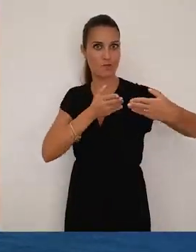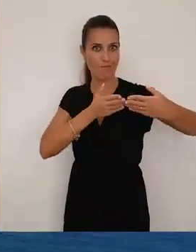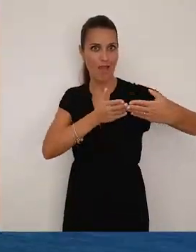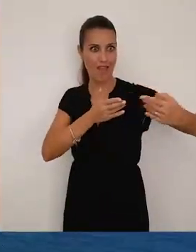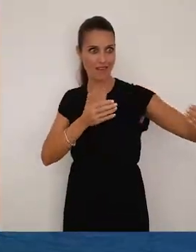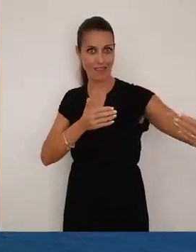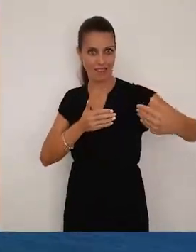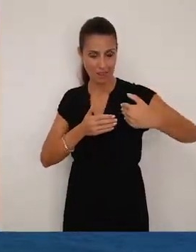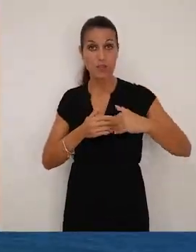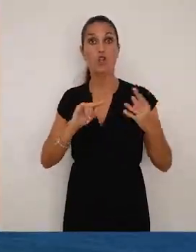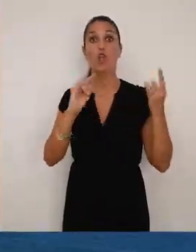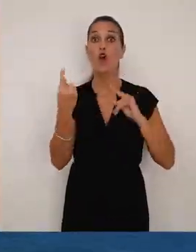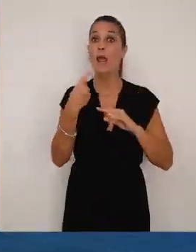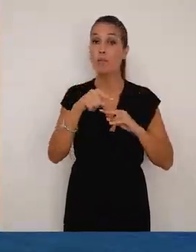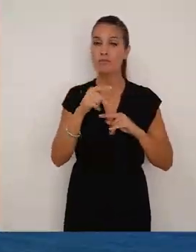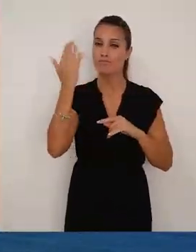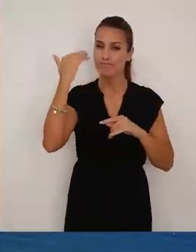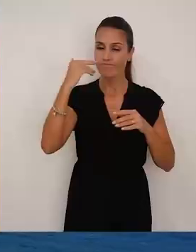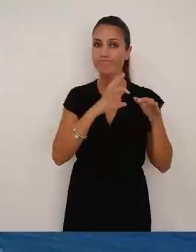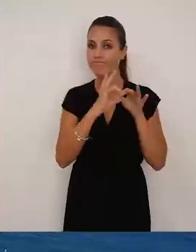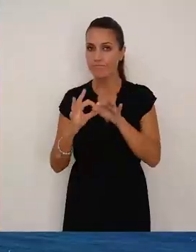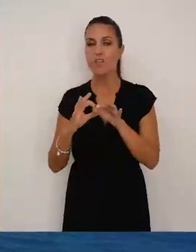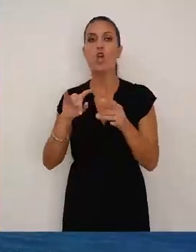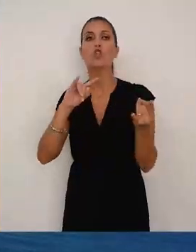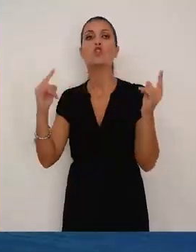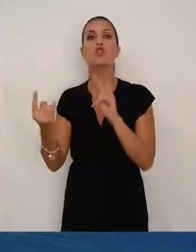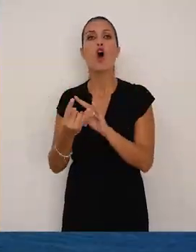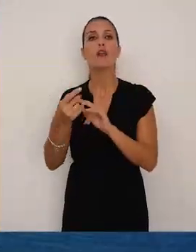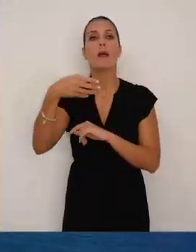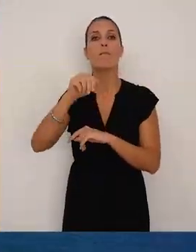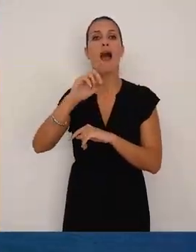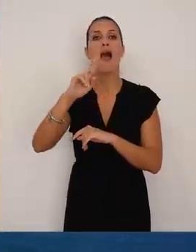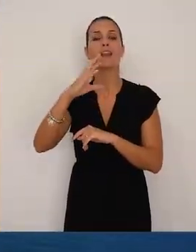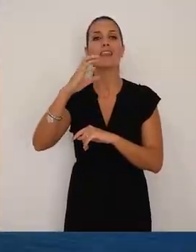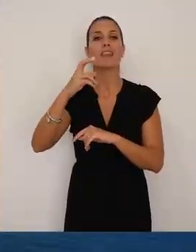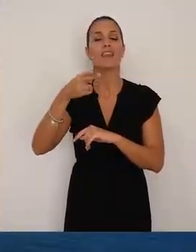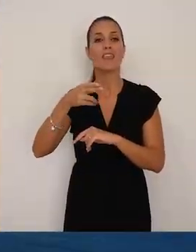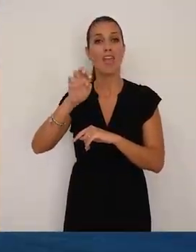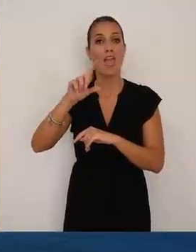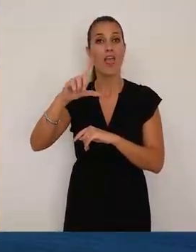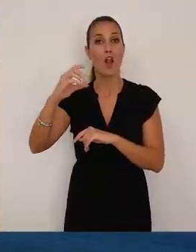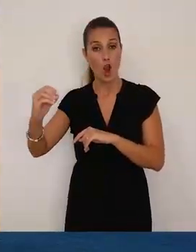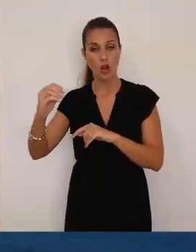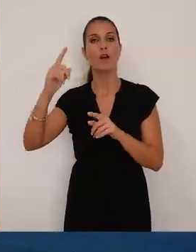La torre comunicava in passato con Torre Marchello, lungo l’asse nord-ovest del litorale, e